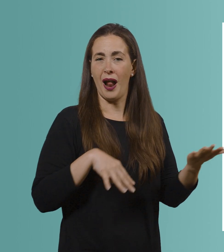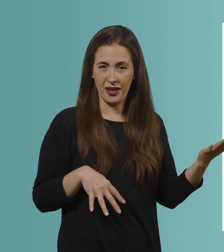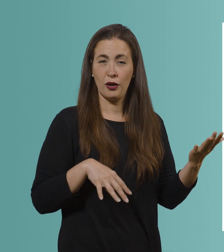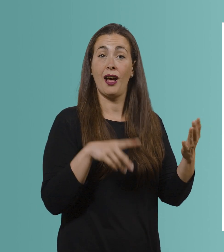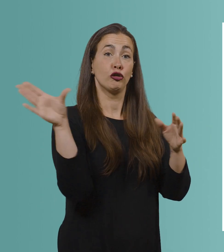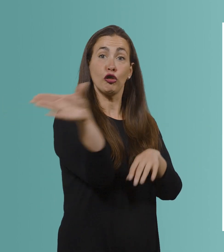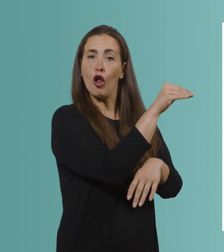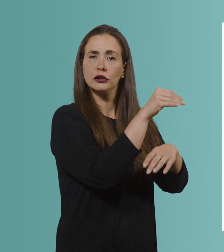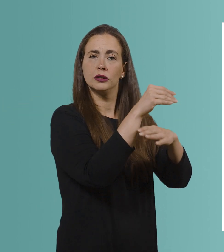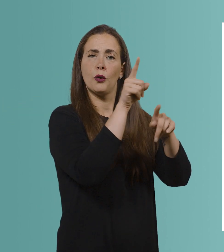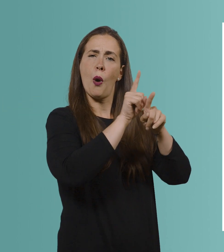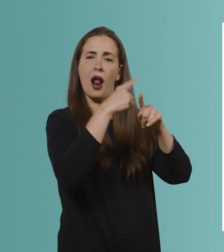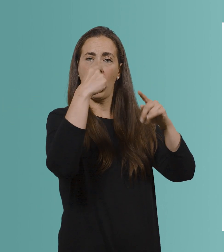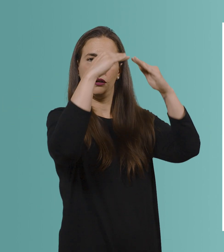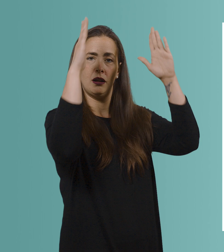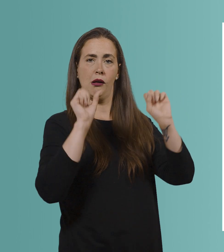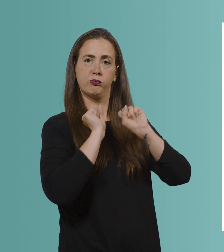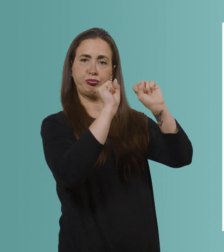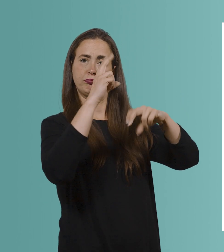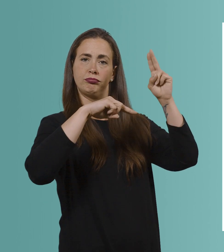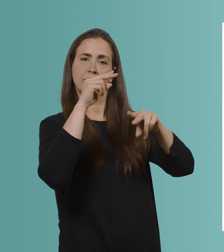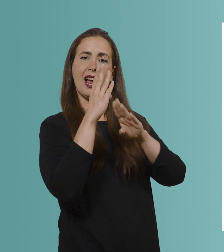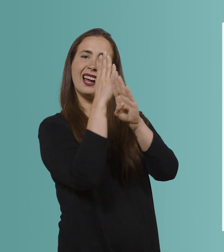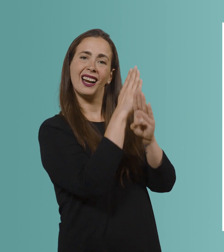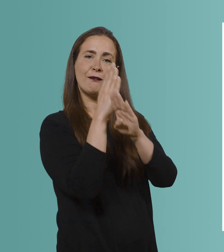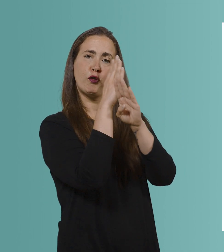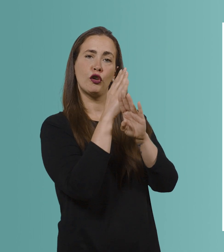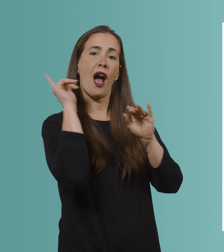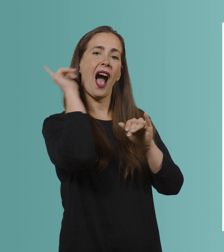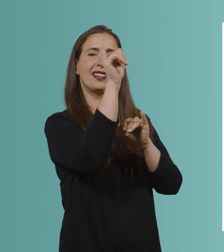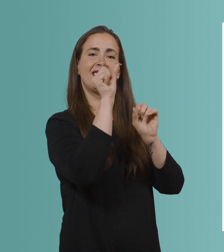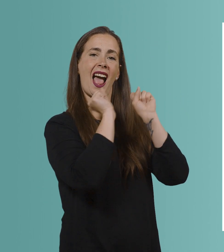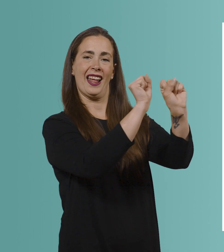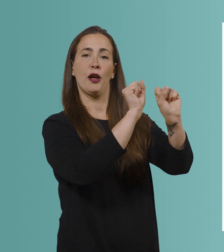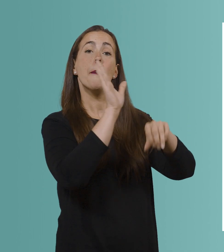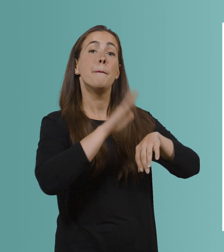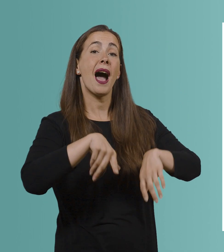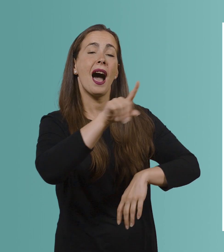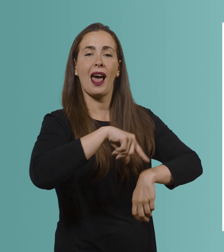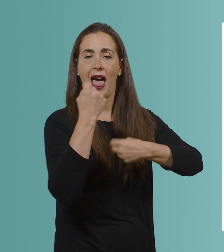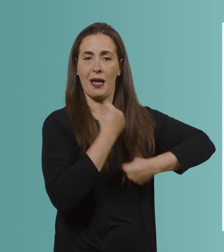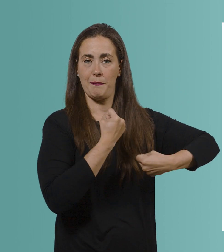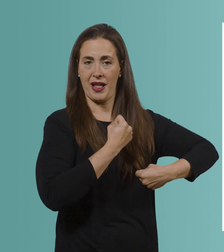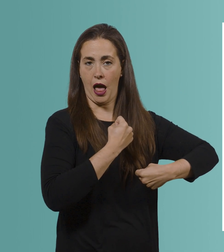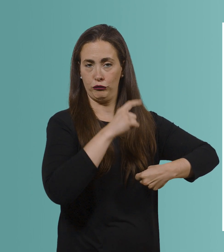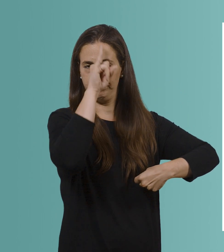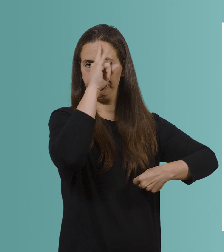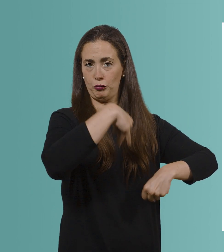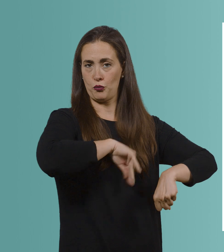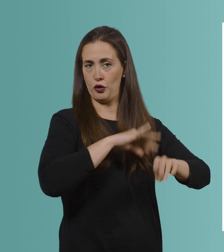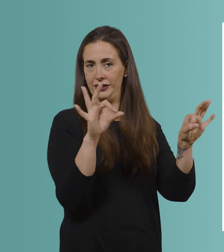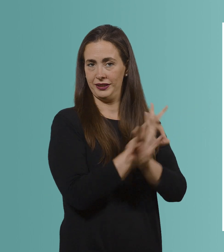van construir refugis antiaeris per als seus treballadors.